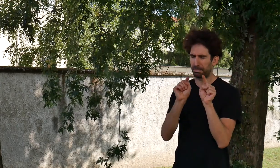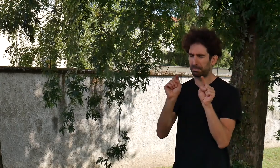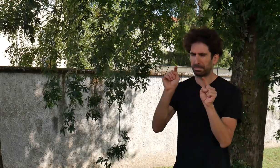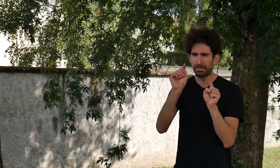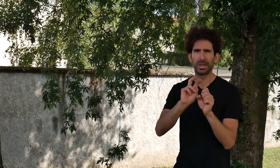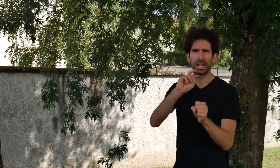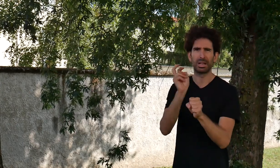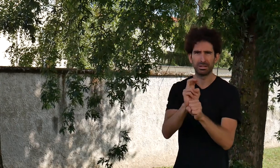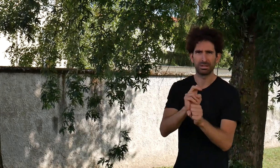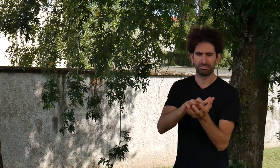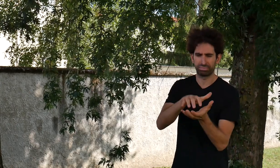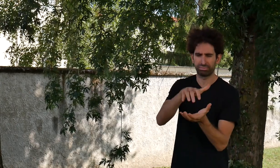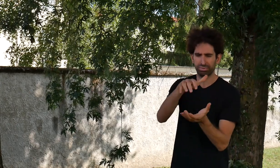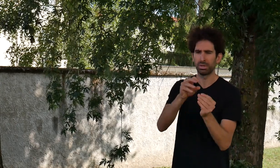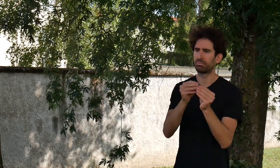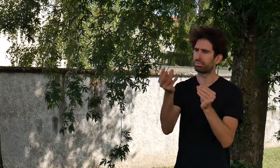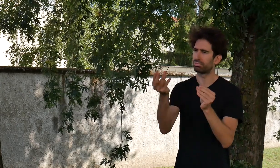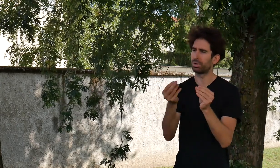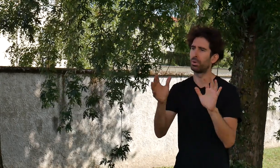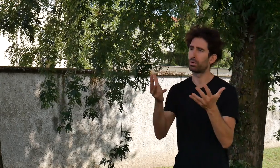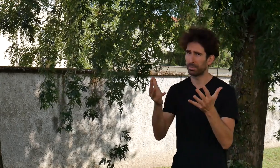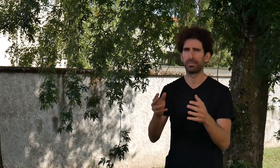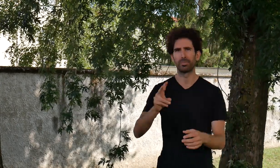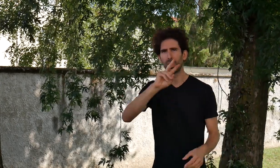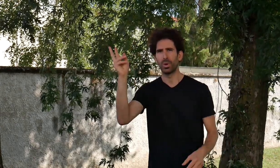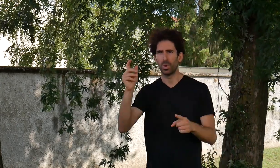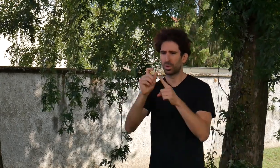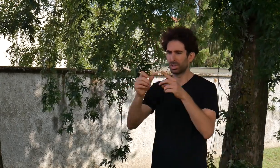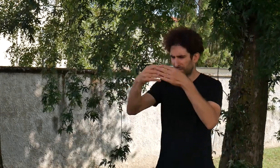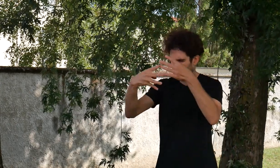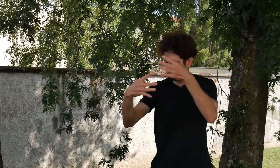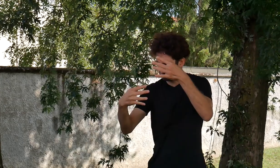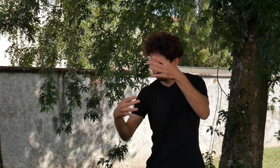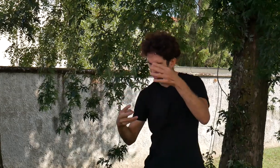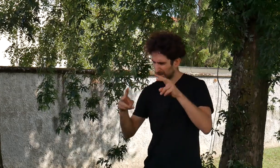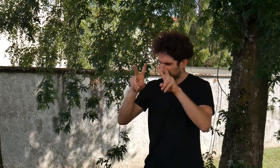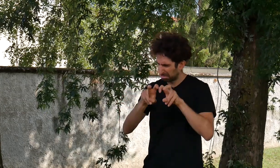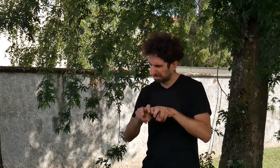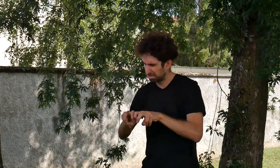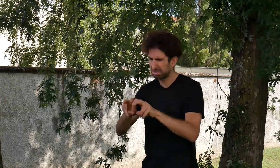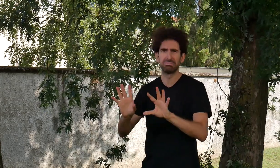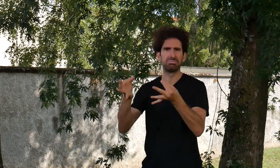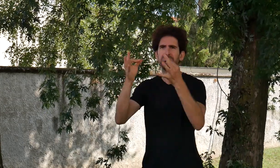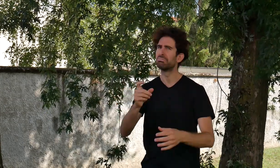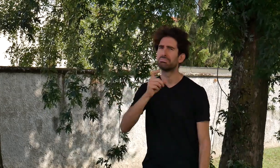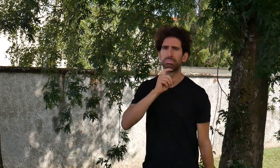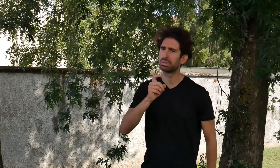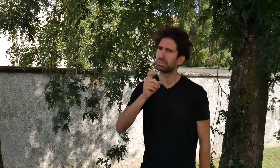Il est impliqué dans le stockage et la distribution de la mélanine. Pour le moment, d'autres gènes n'ont pas encore été trouvé.